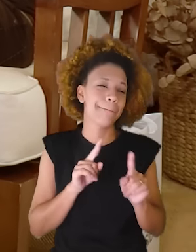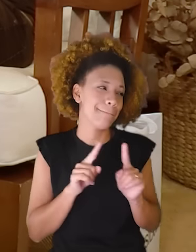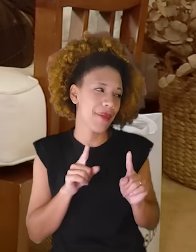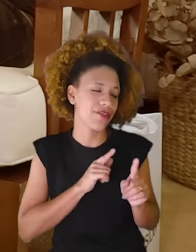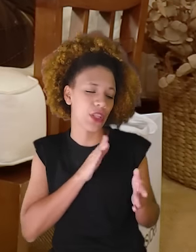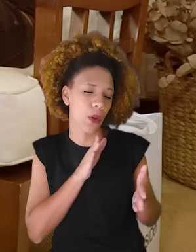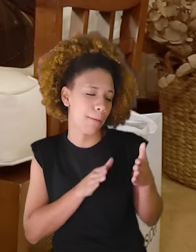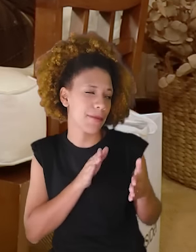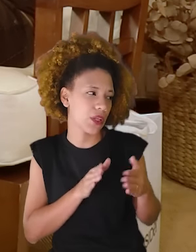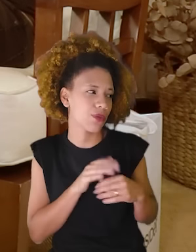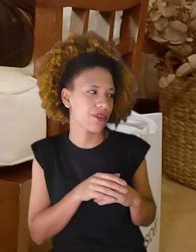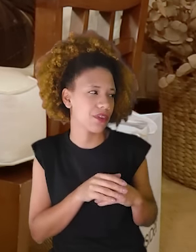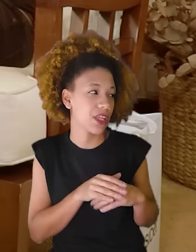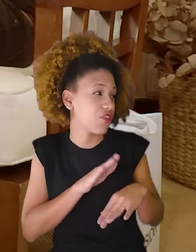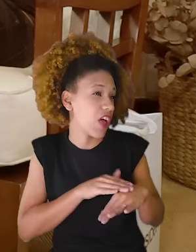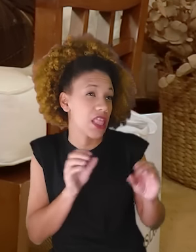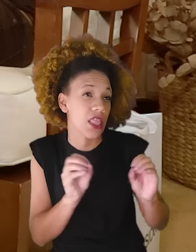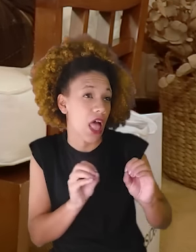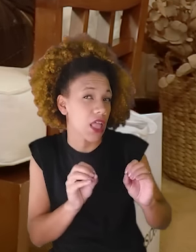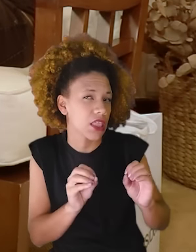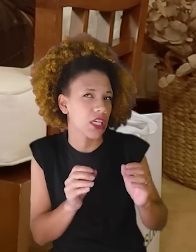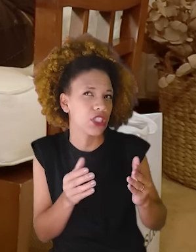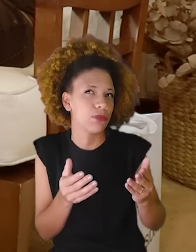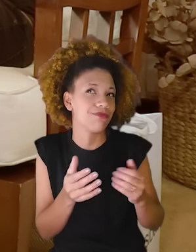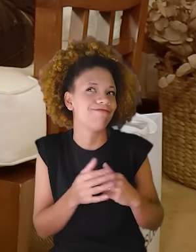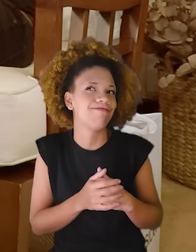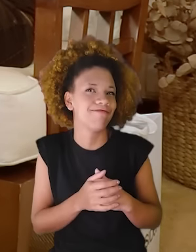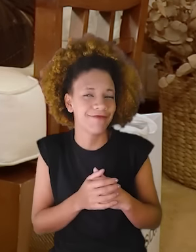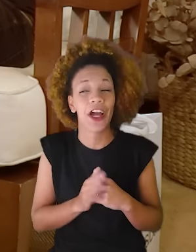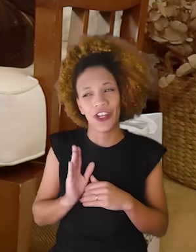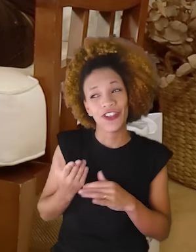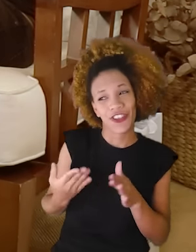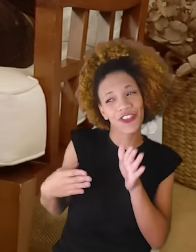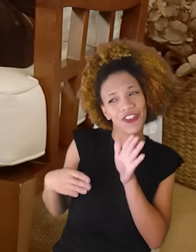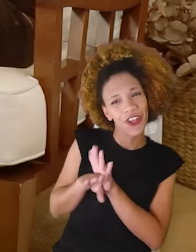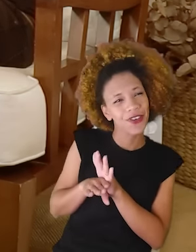chegar o momento que alguém vai falar assim você não faz nada é já tá chegando já esse momento você